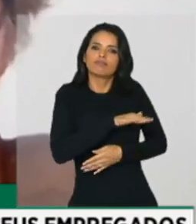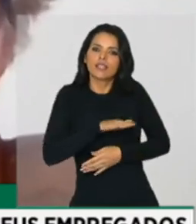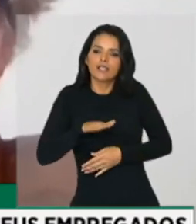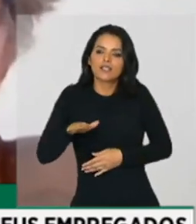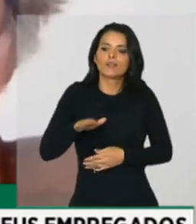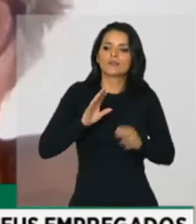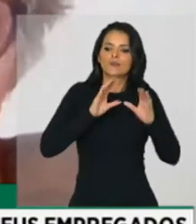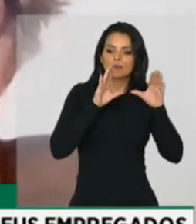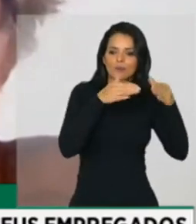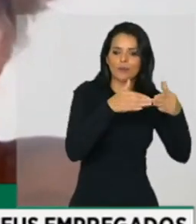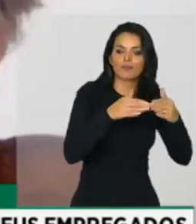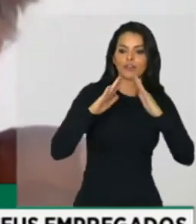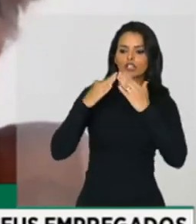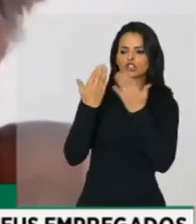ESCOLA... COM ALTA QUALIDADE... CONSTRUÍDA POR